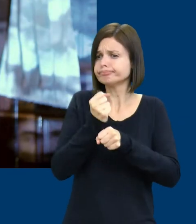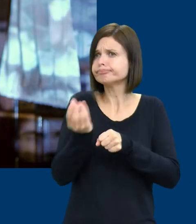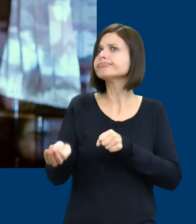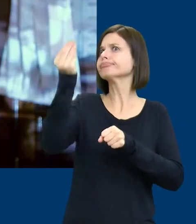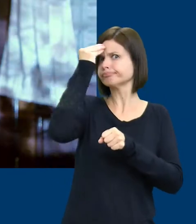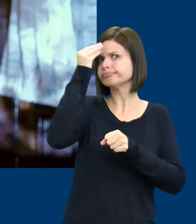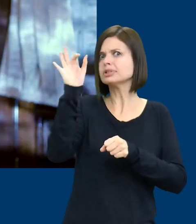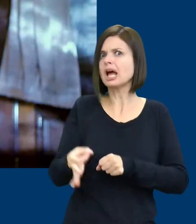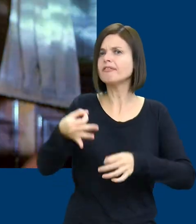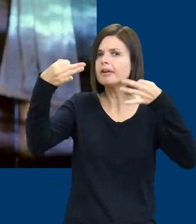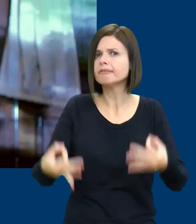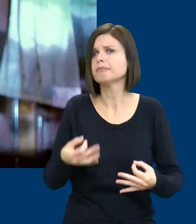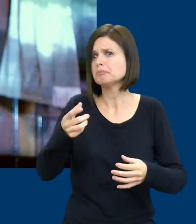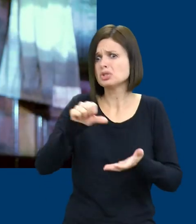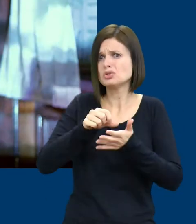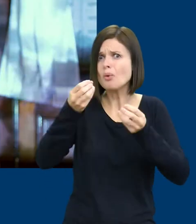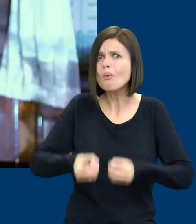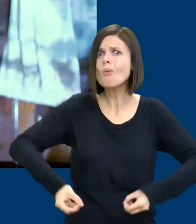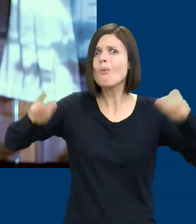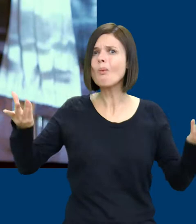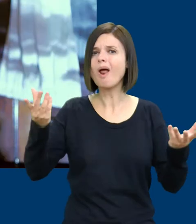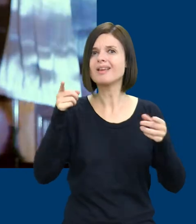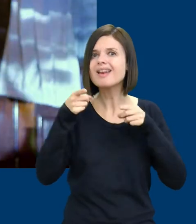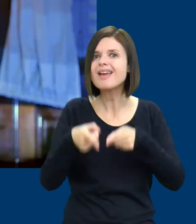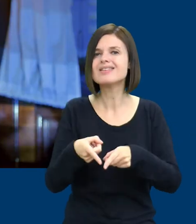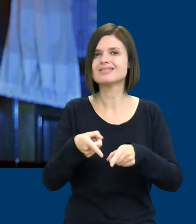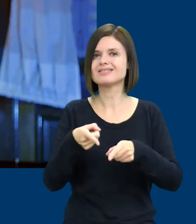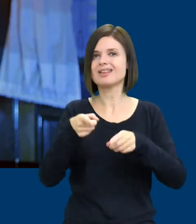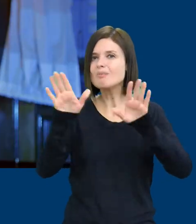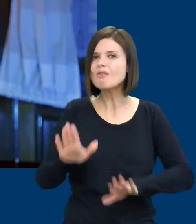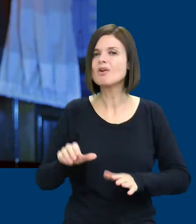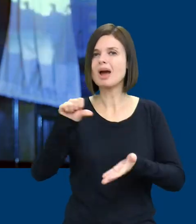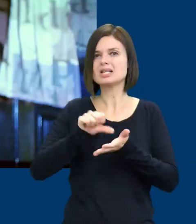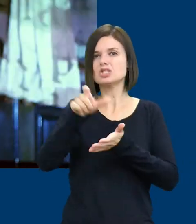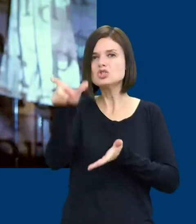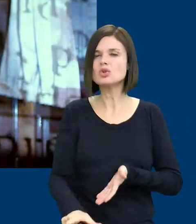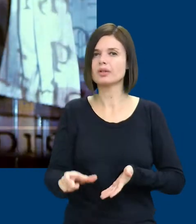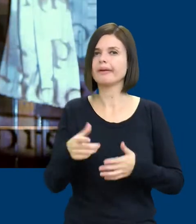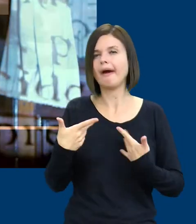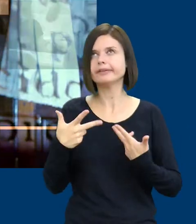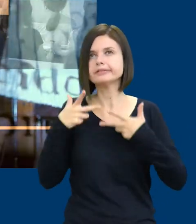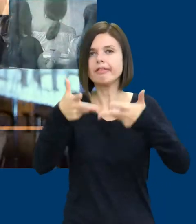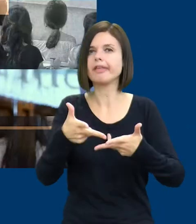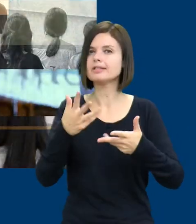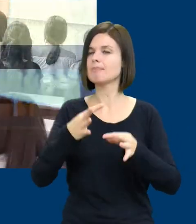mismo o a cualquier ciudadano, eso para formar ciudadanía, que a veces esto se dice pero no se concreta.